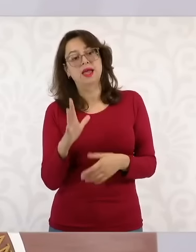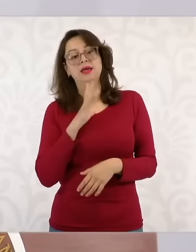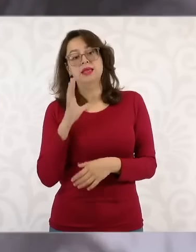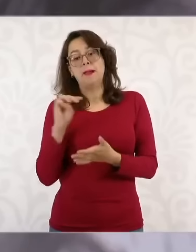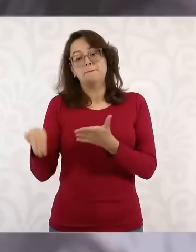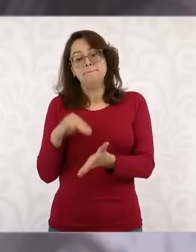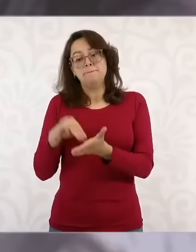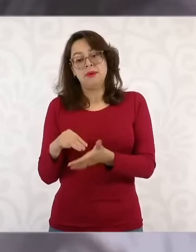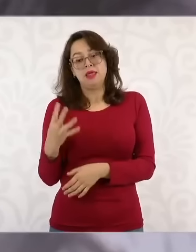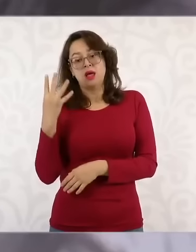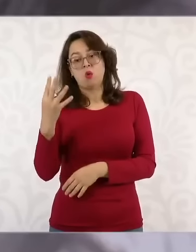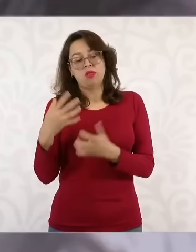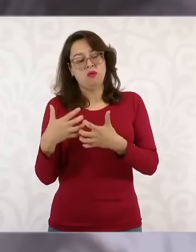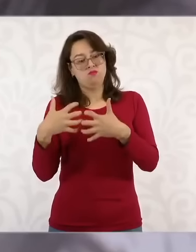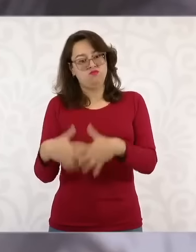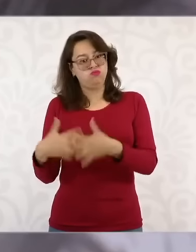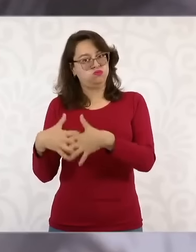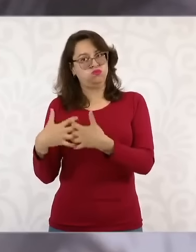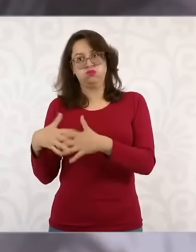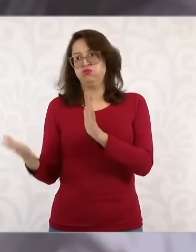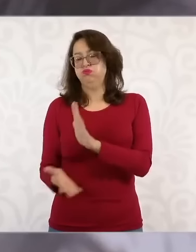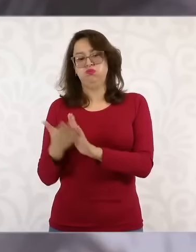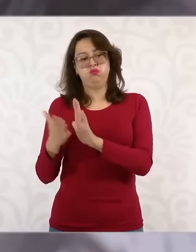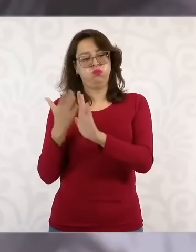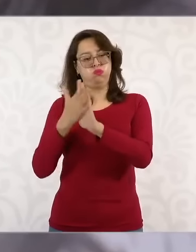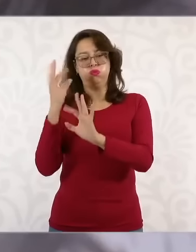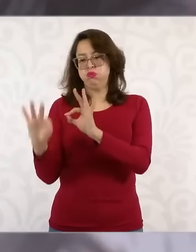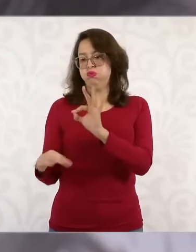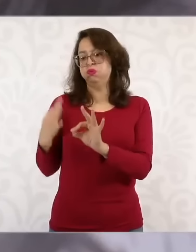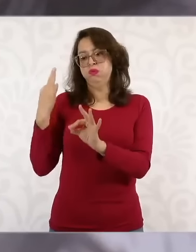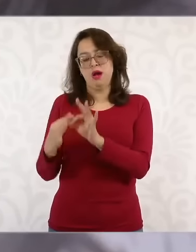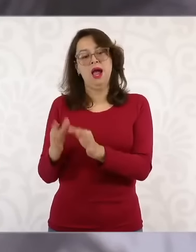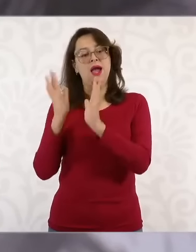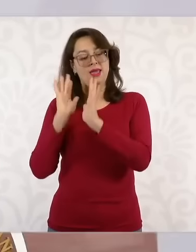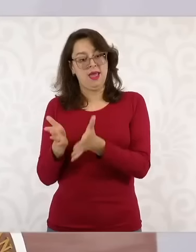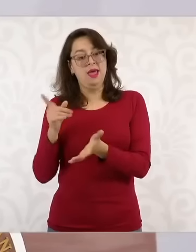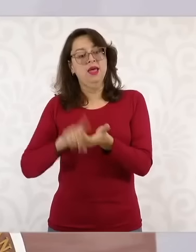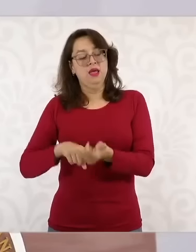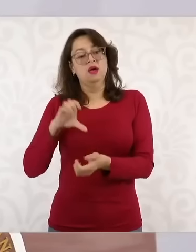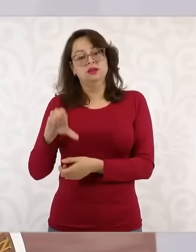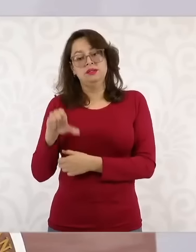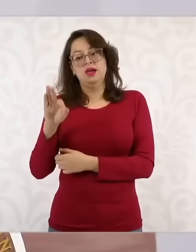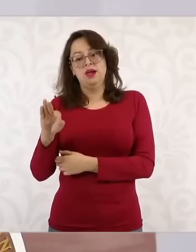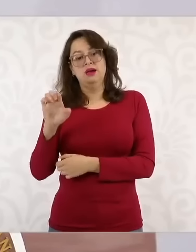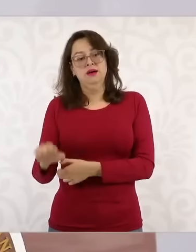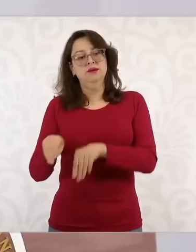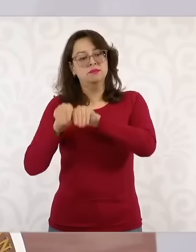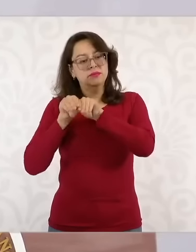otra planta de la central de de otra central de ciclo combinado de la CFE que provee alrededor de